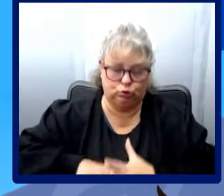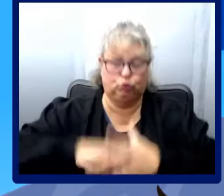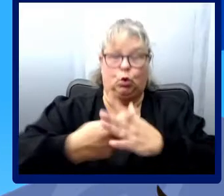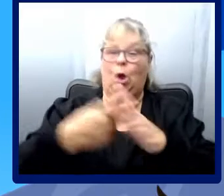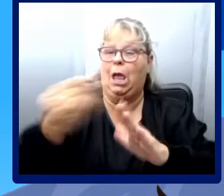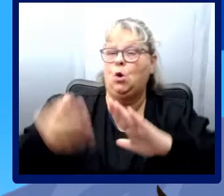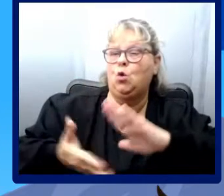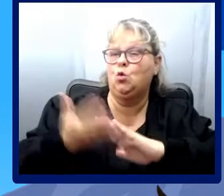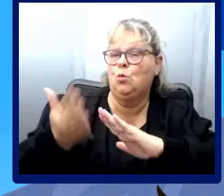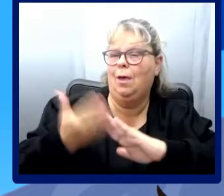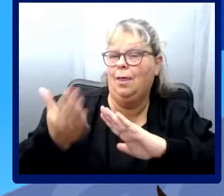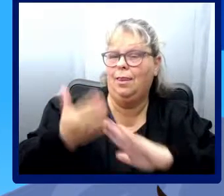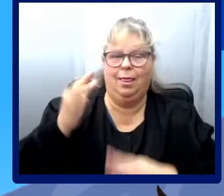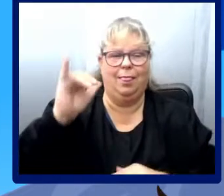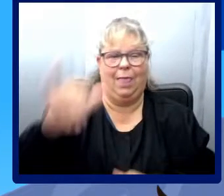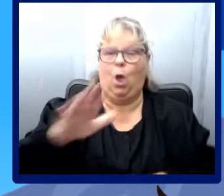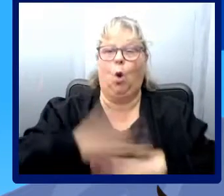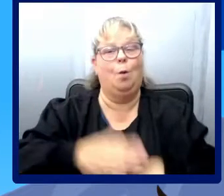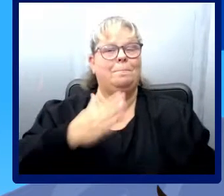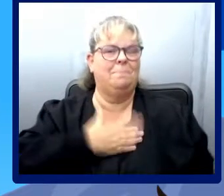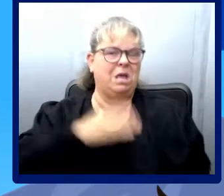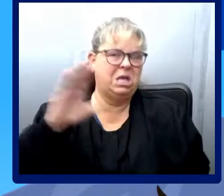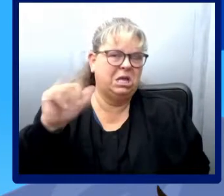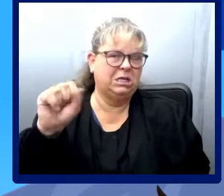Depurar flujo en uno de mis casos que acaba de ser creado.